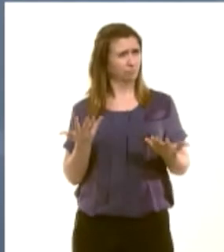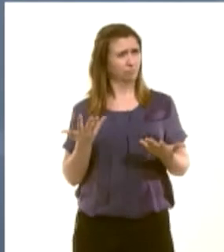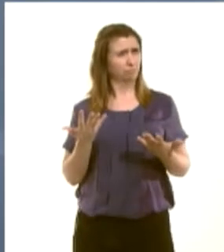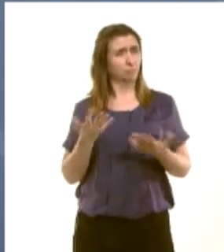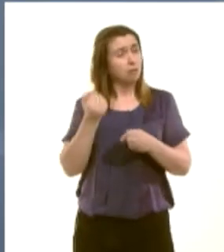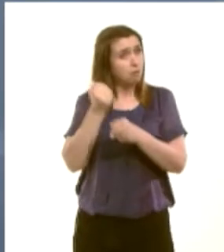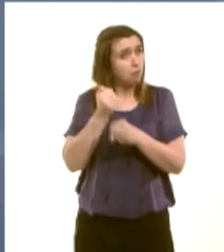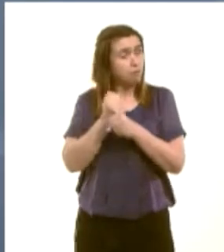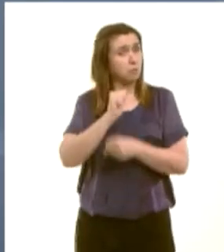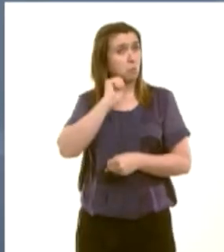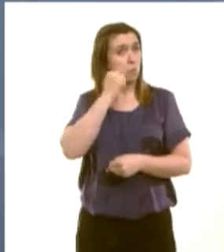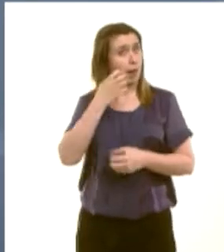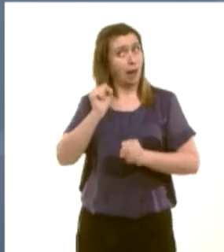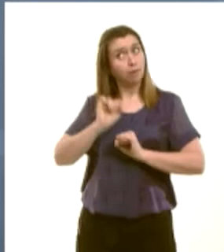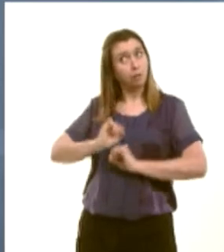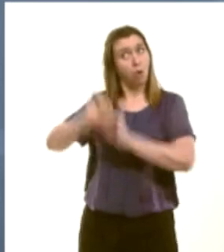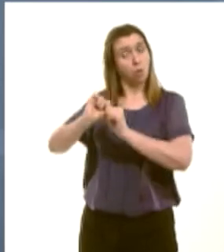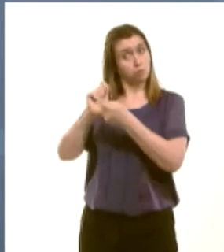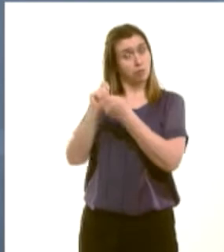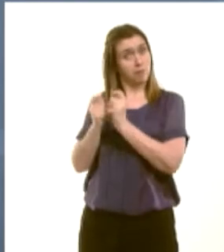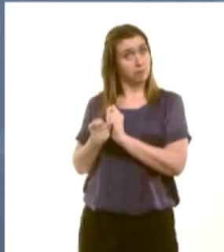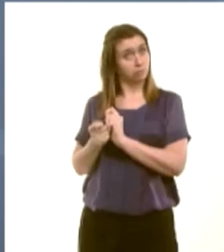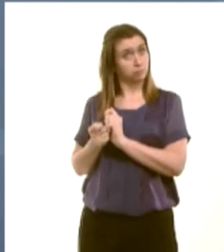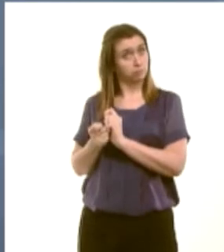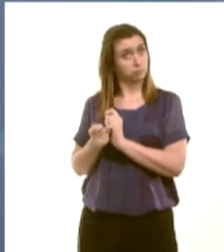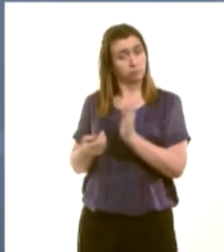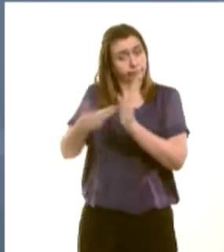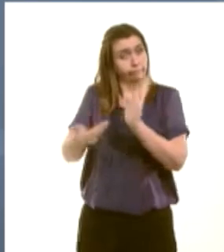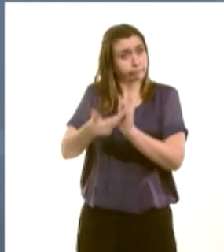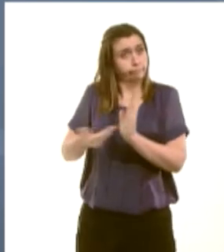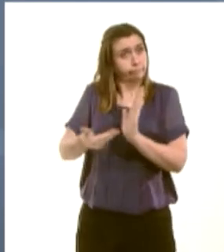bod rhai oír ymatebion ymarferol yn dod drwodd yn ystod Cyfnod 3?